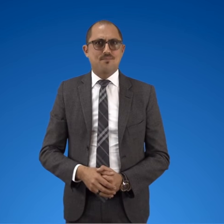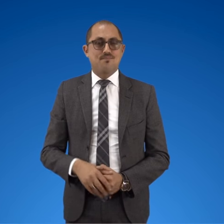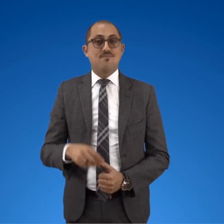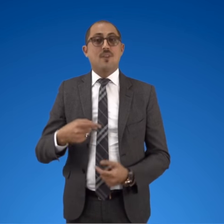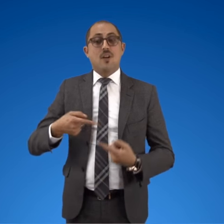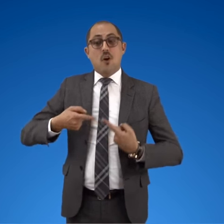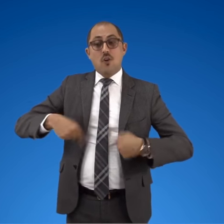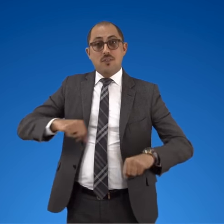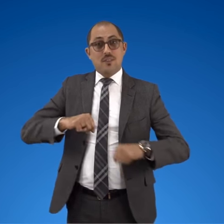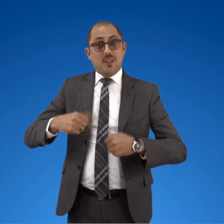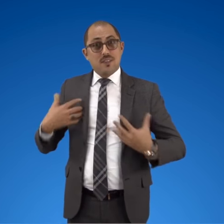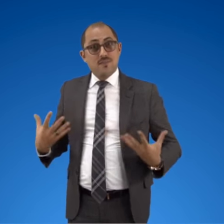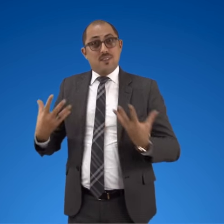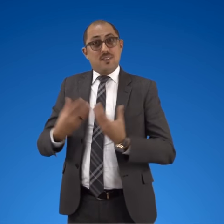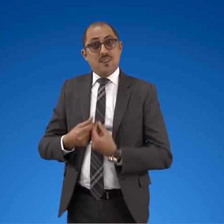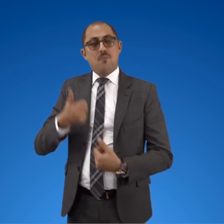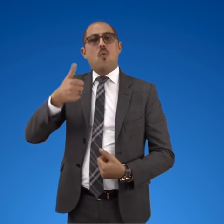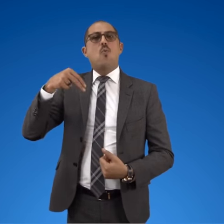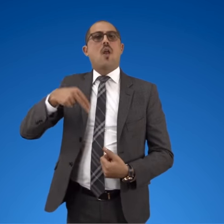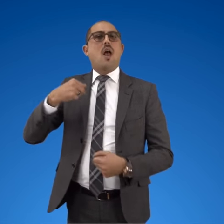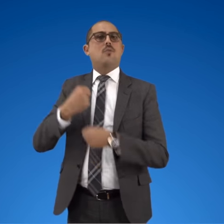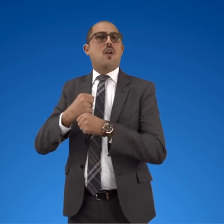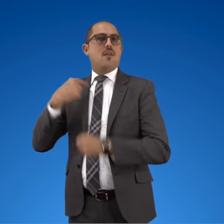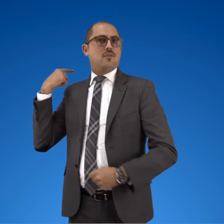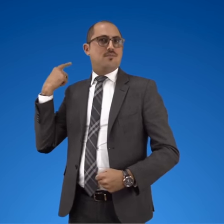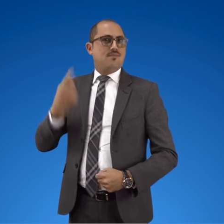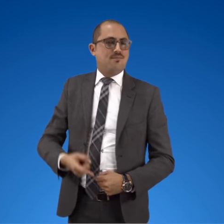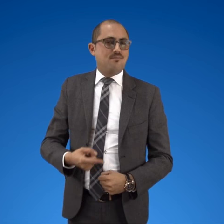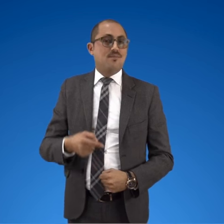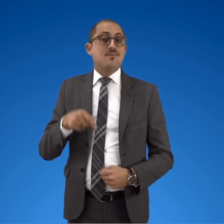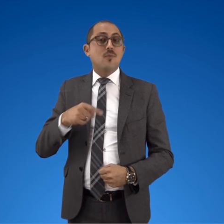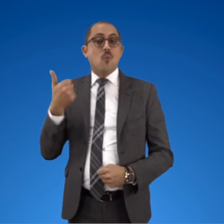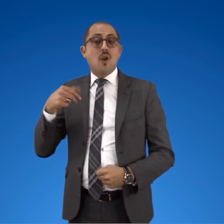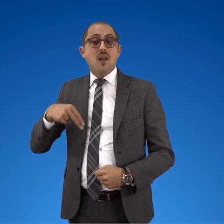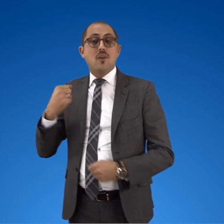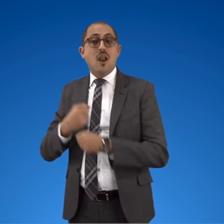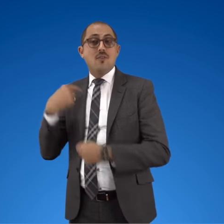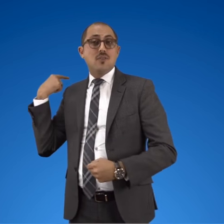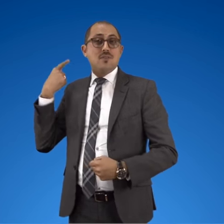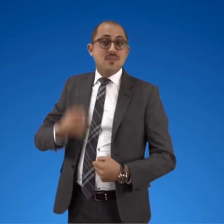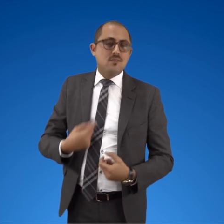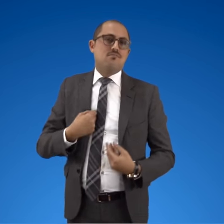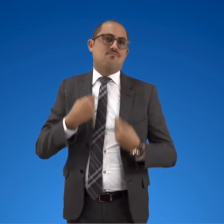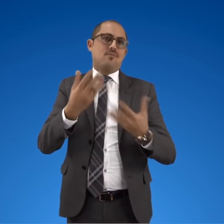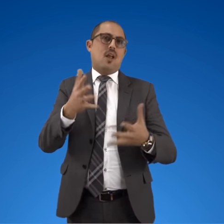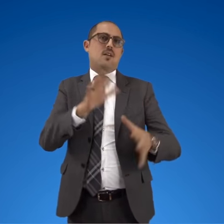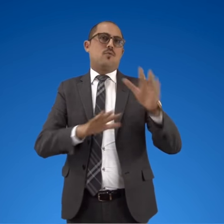Insieme al Consiglio Direttivo ENS in un anno di lavoro, vi dò delle informazioni.